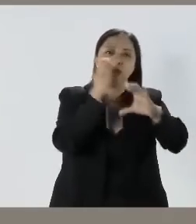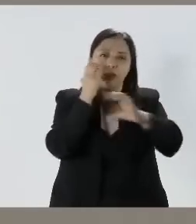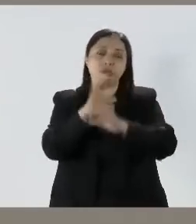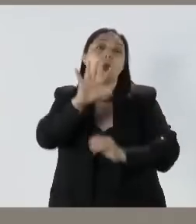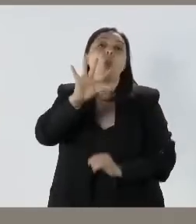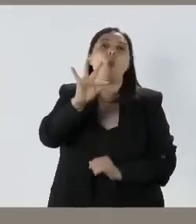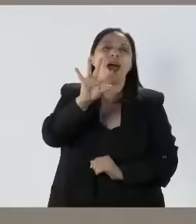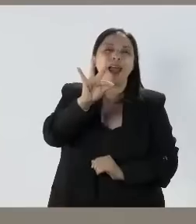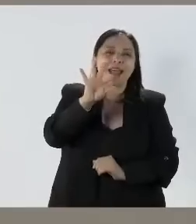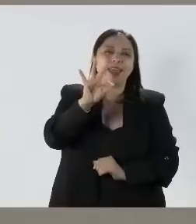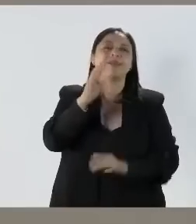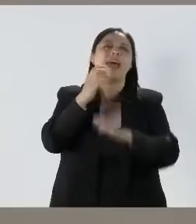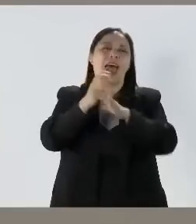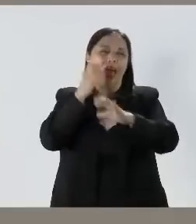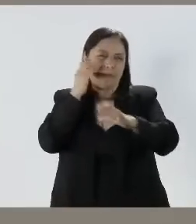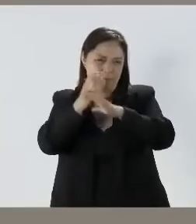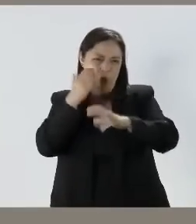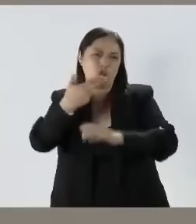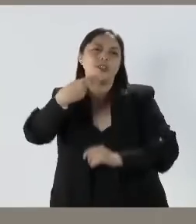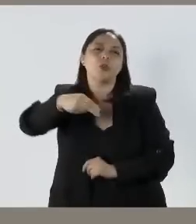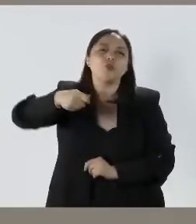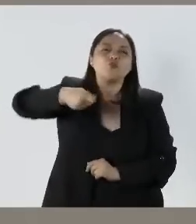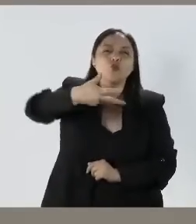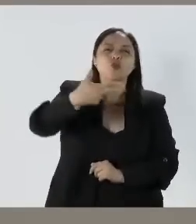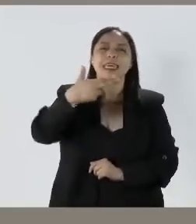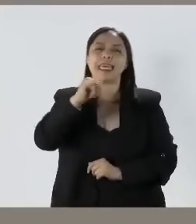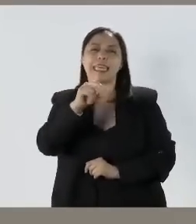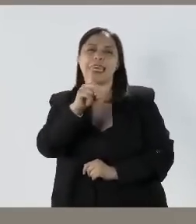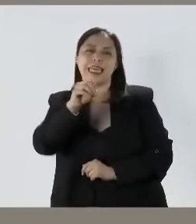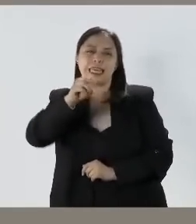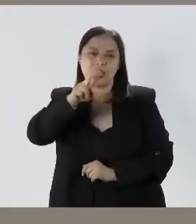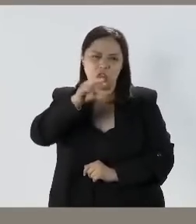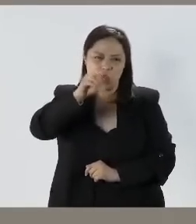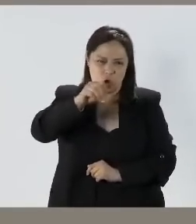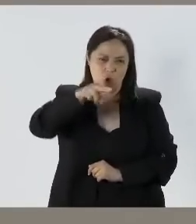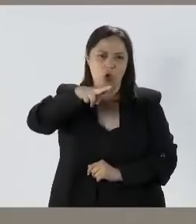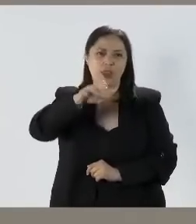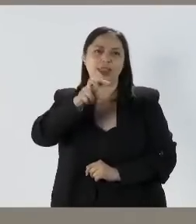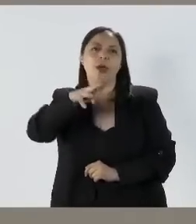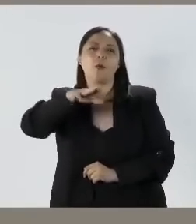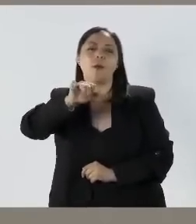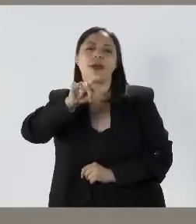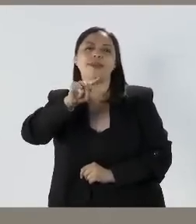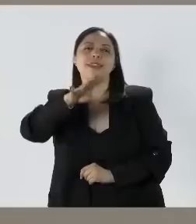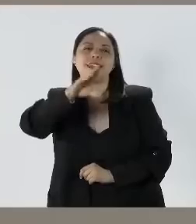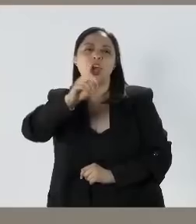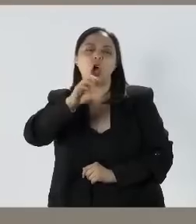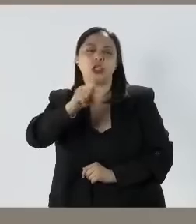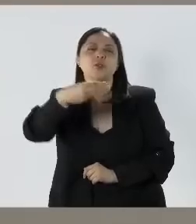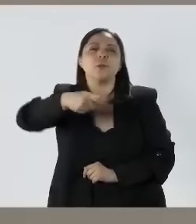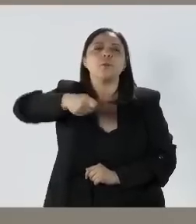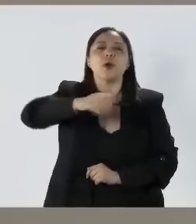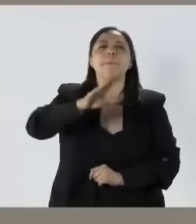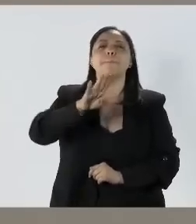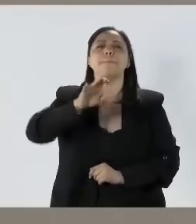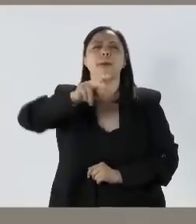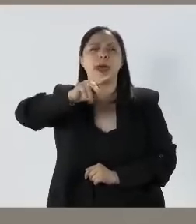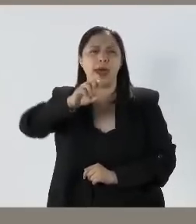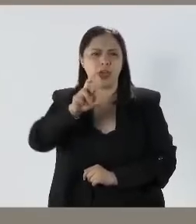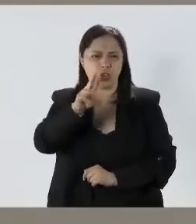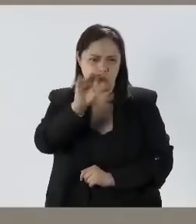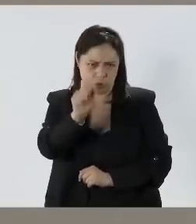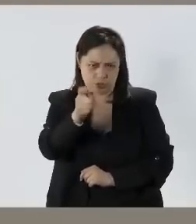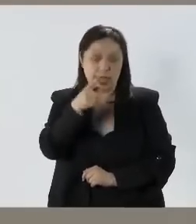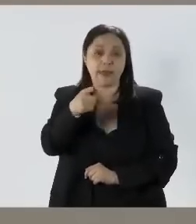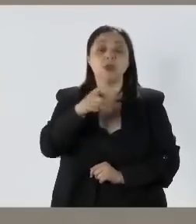de los famosos hidroneumáticos que se les conoce como bors y equipos especializados